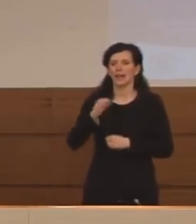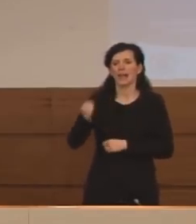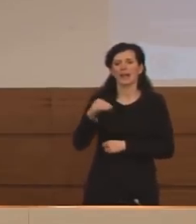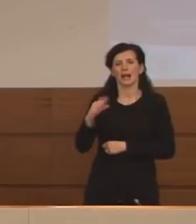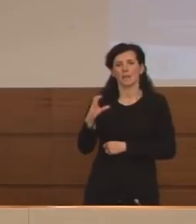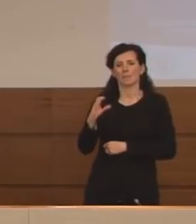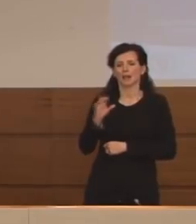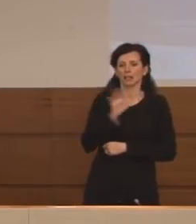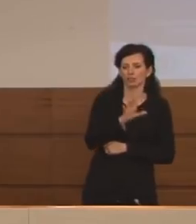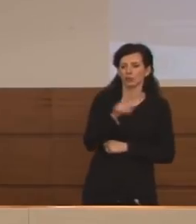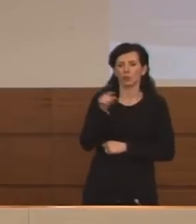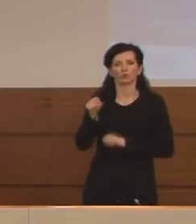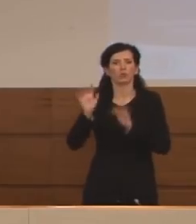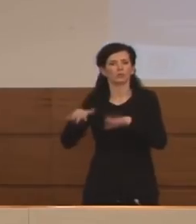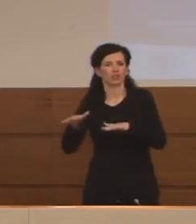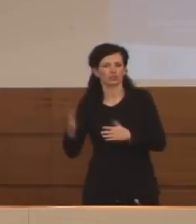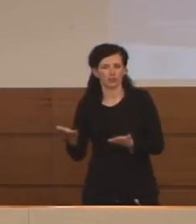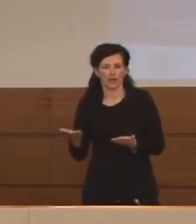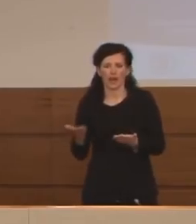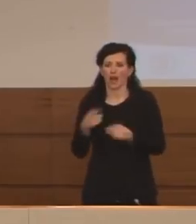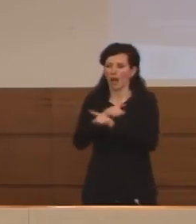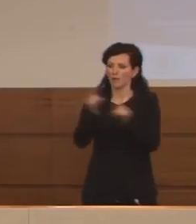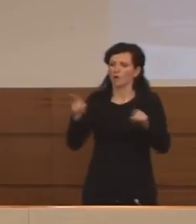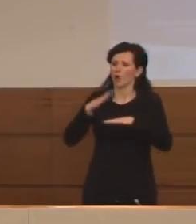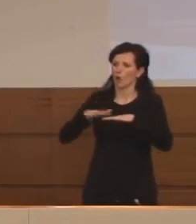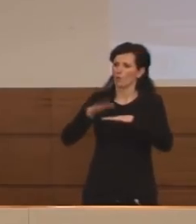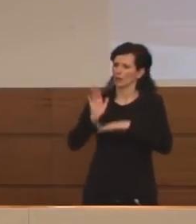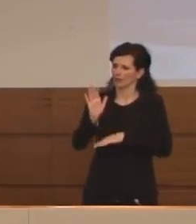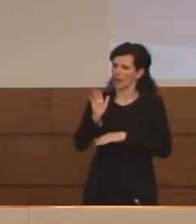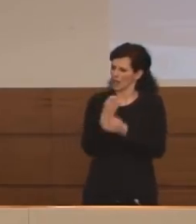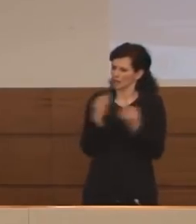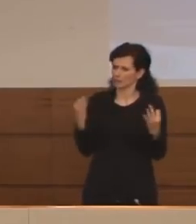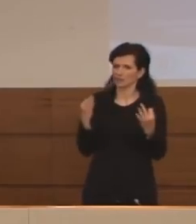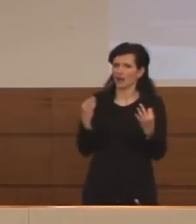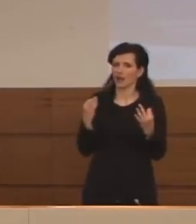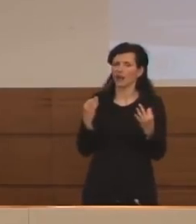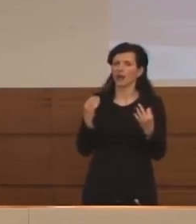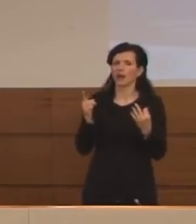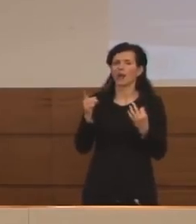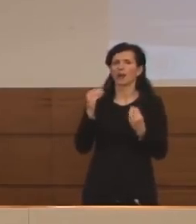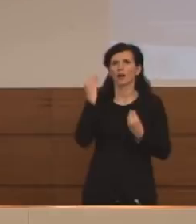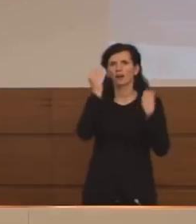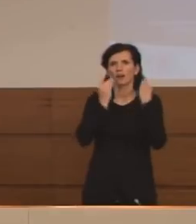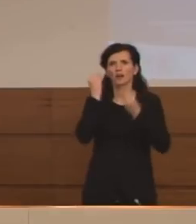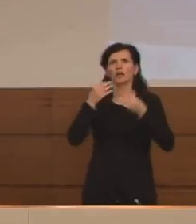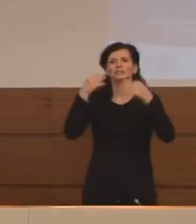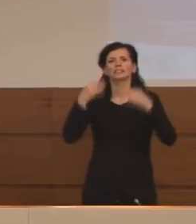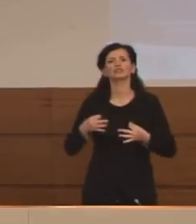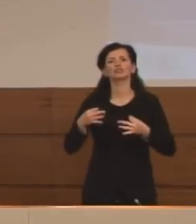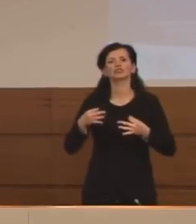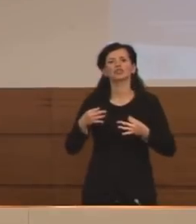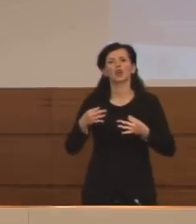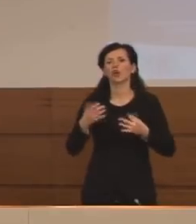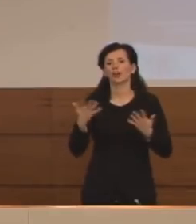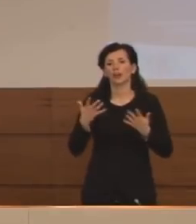Allora voi, a seconda delle vostre diverse competenze, vi augurate che la decisione verrà preso sull'intero territorio nazionale